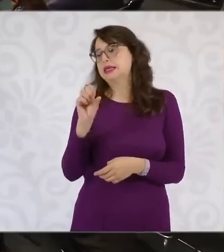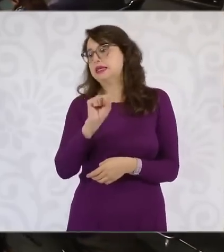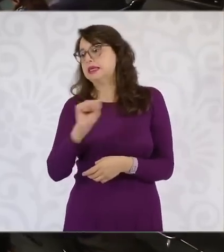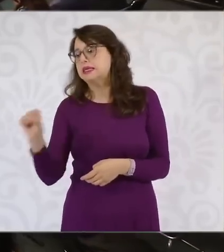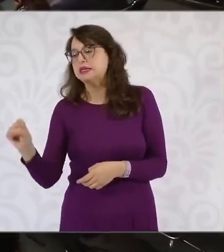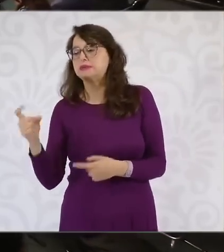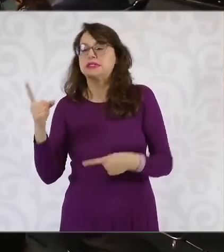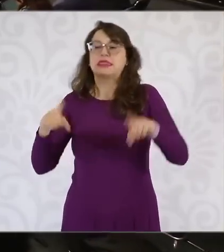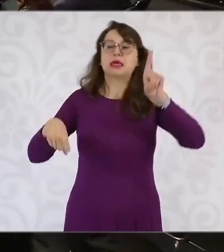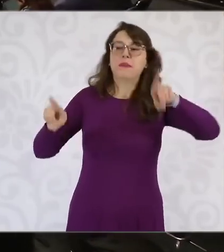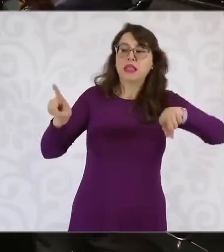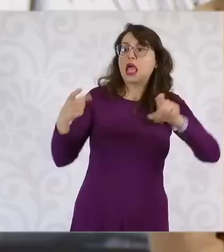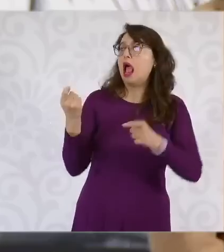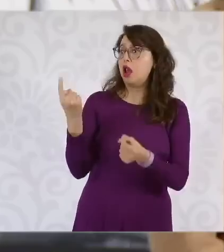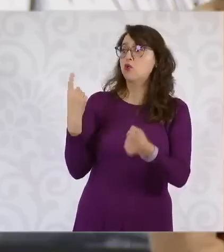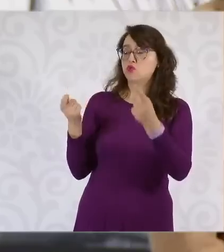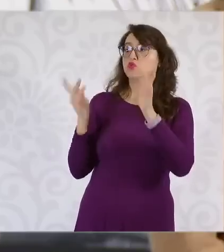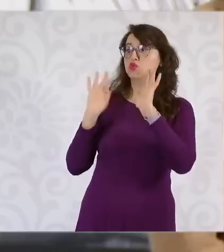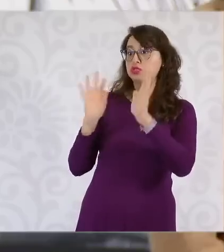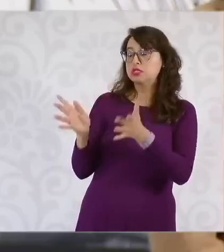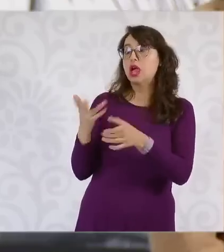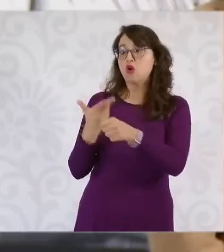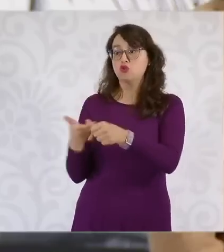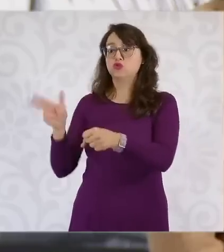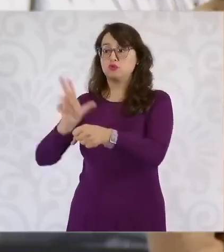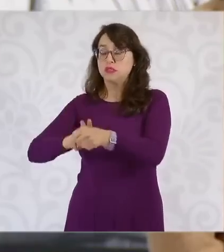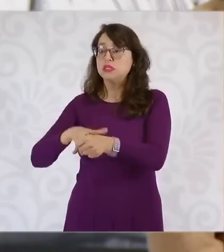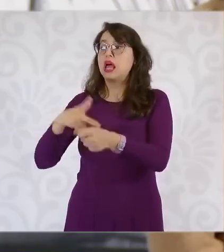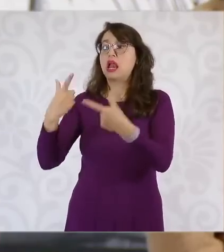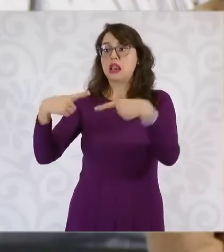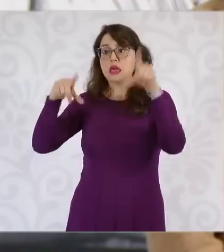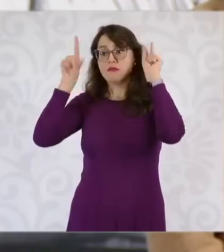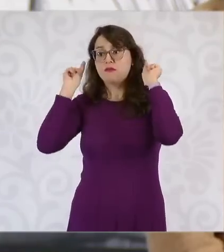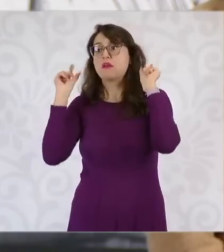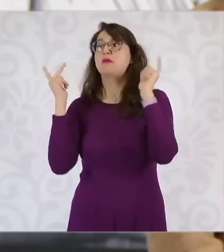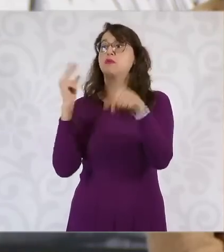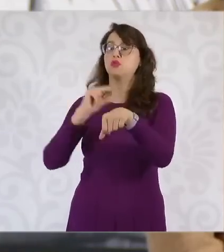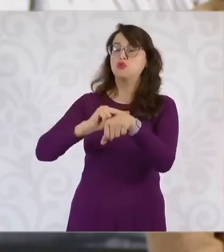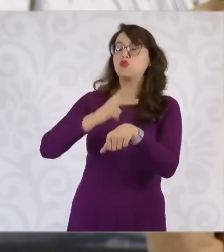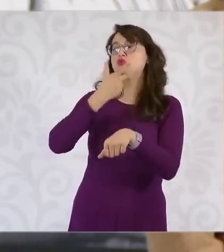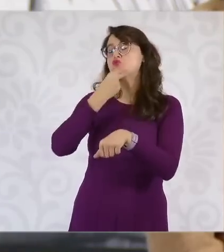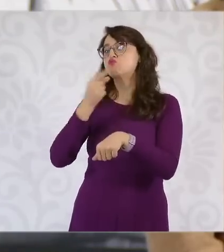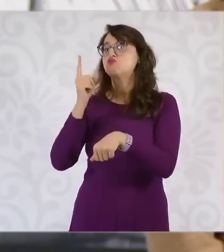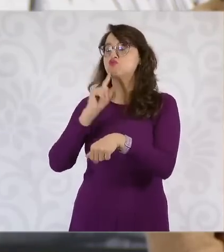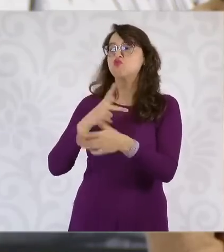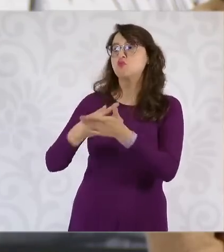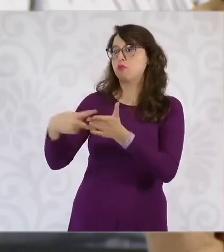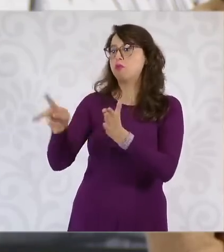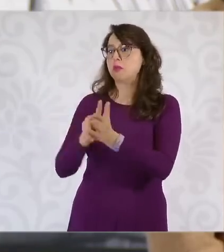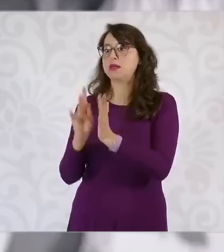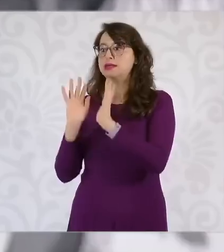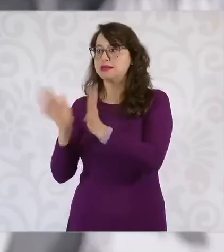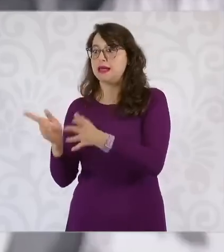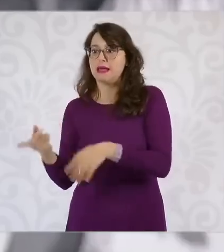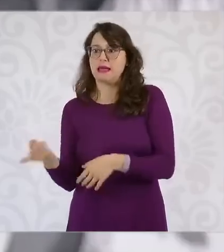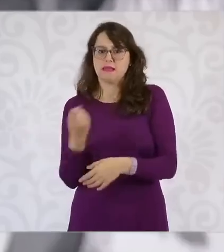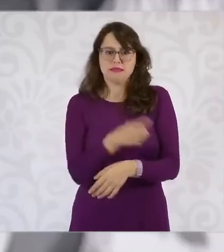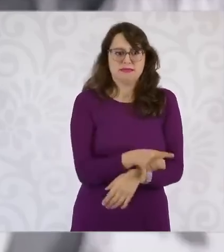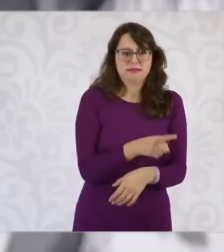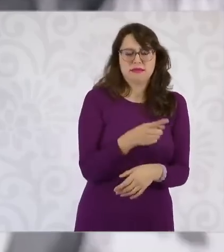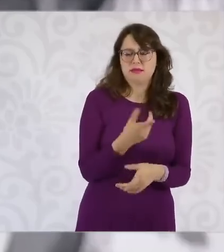especialistas familiares enfermeras especialistas enfermeras entonces para tener completa el